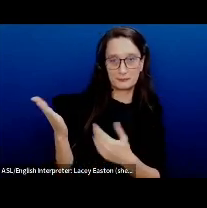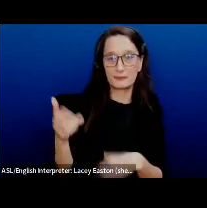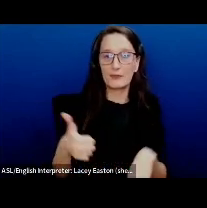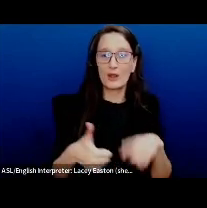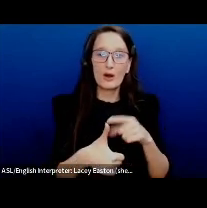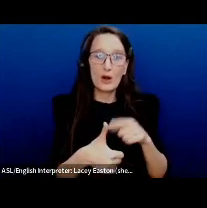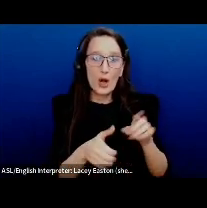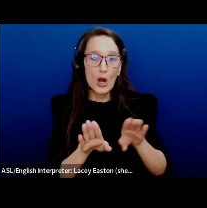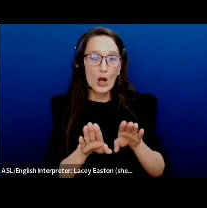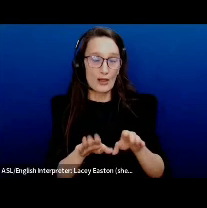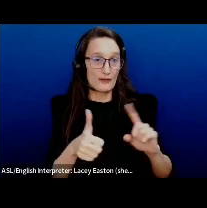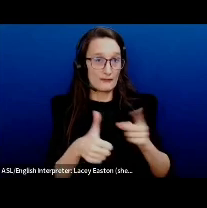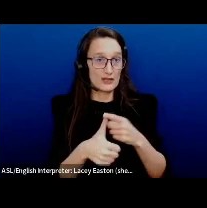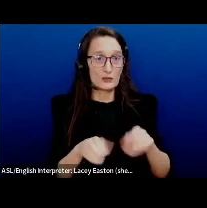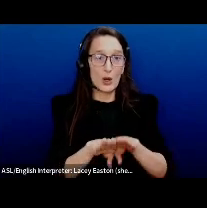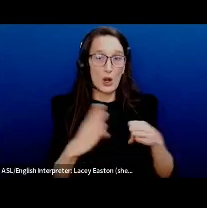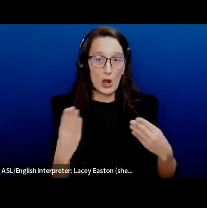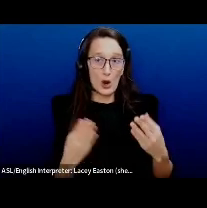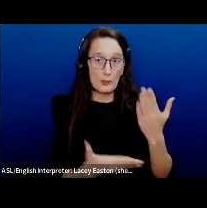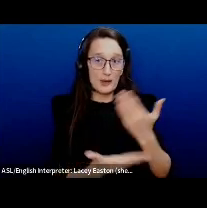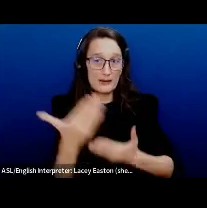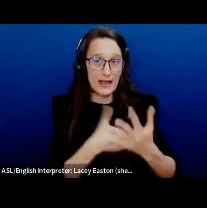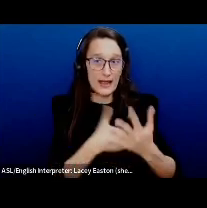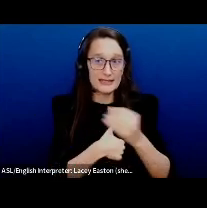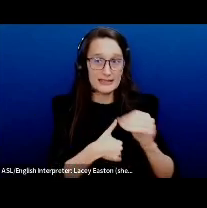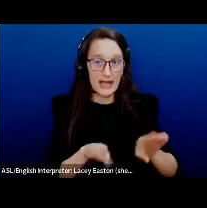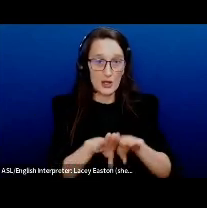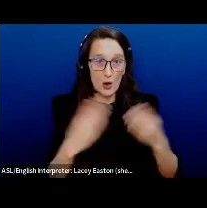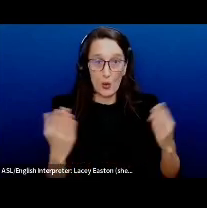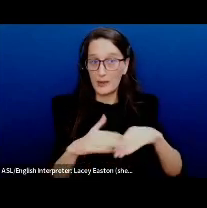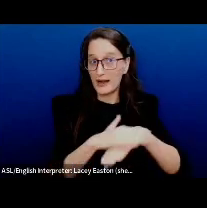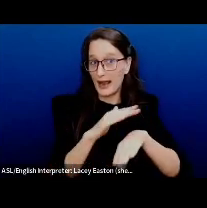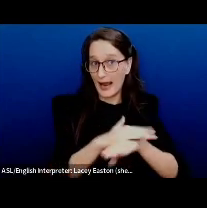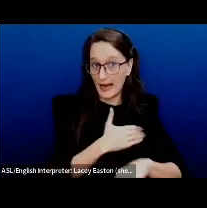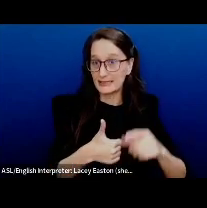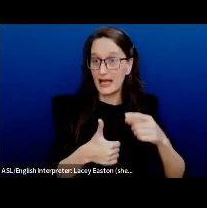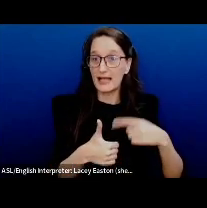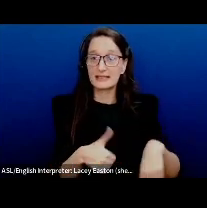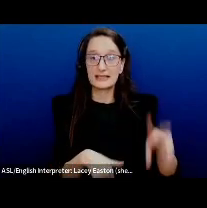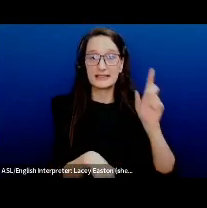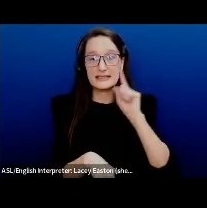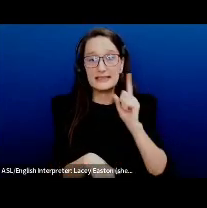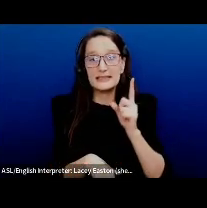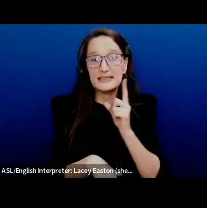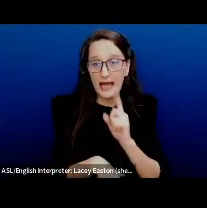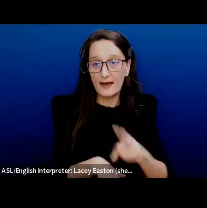Abierto" y "Módulos de Aprendizaje para Interventores de Sordociegos con Acceso Abierto". Es un